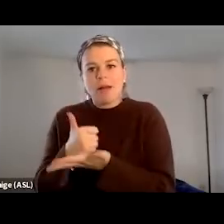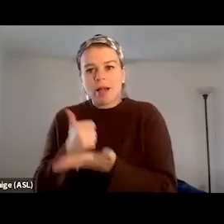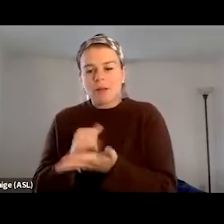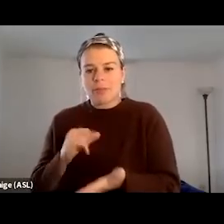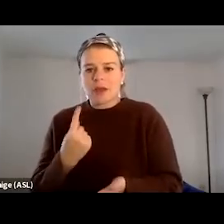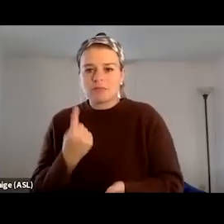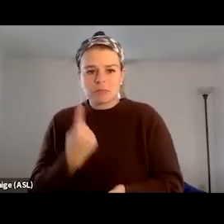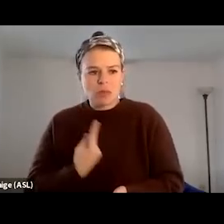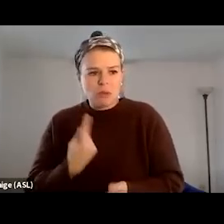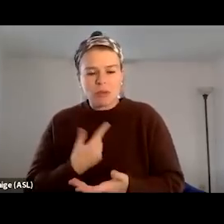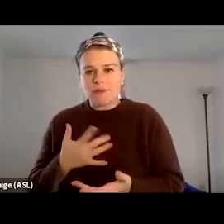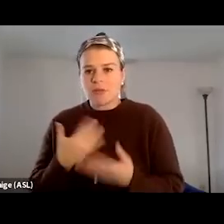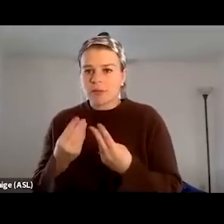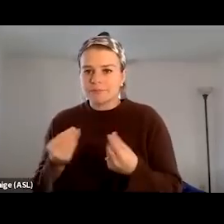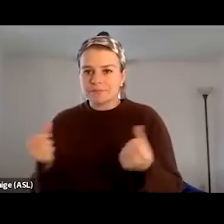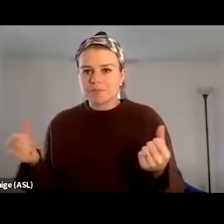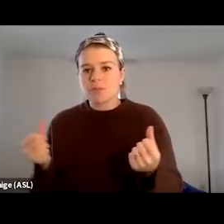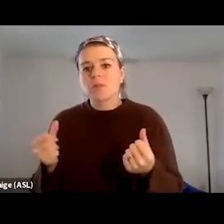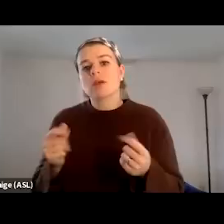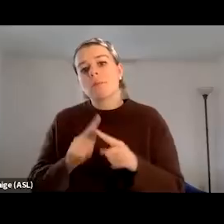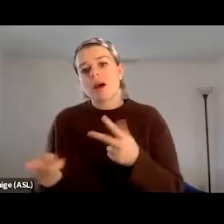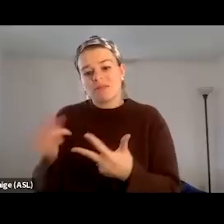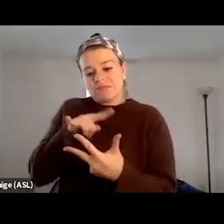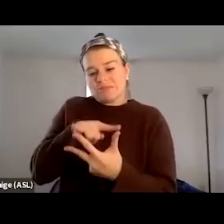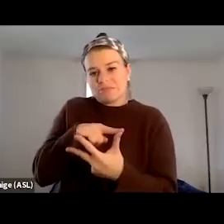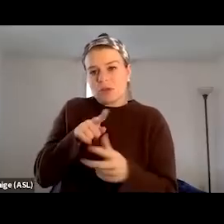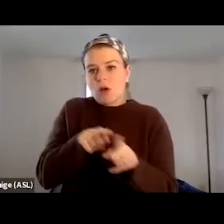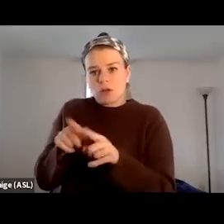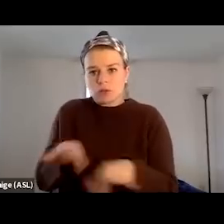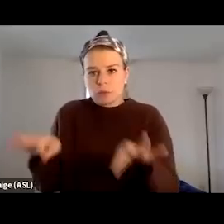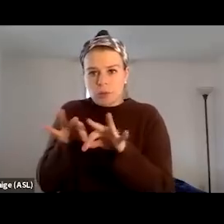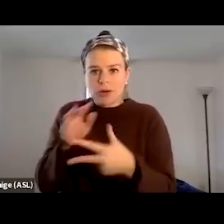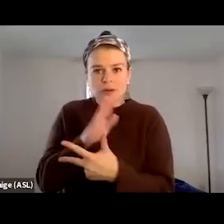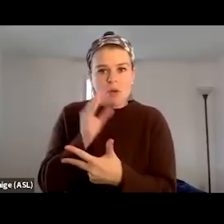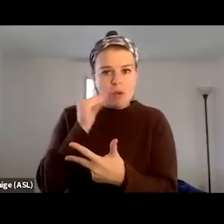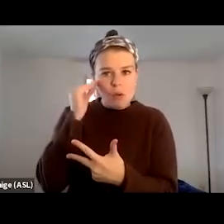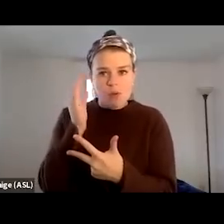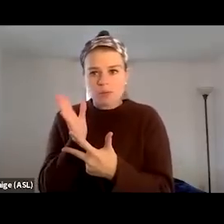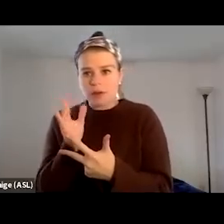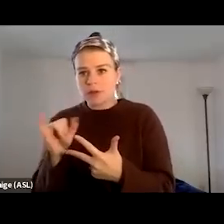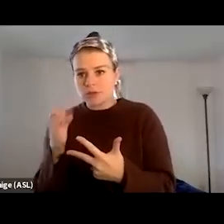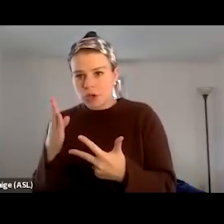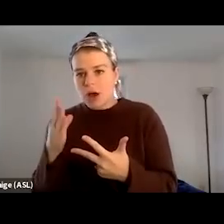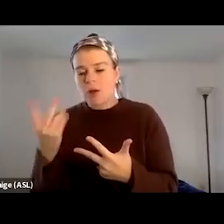Pero las otras partes también serán muy importantes para la charla de hoy, el hogar y el trabajo o algo significativo que hacer durante el día.